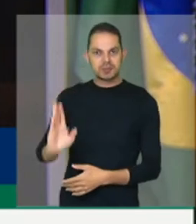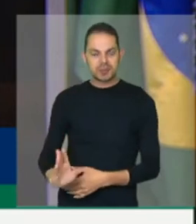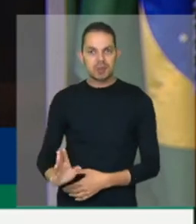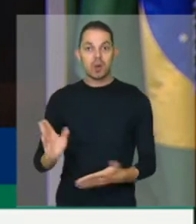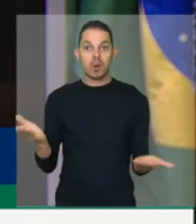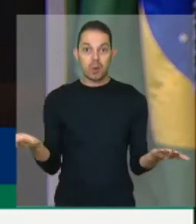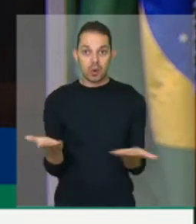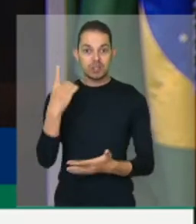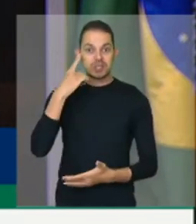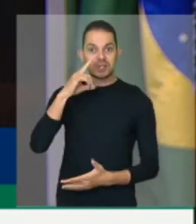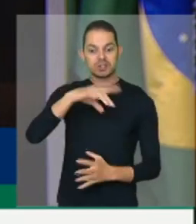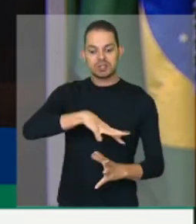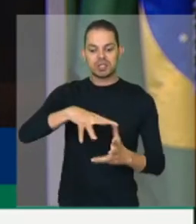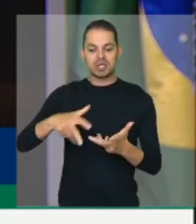DIA MUNDIAL DA SAÚDE A TODAS AS PESSOAS ENVOLVIDAS COM A